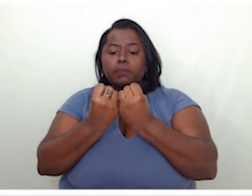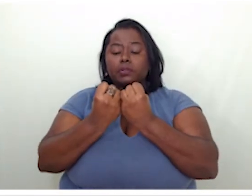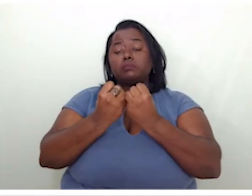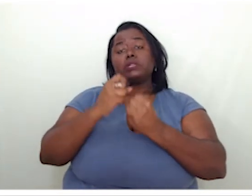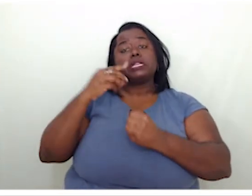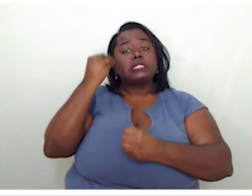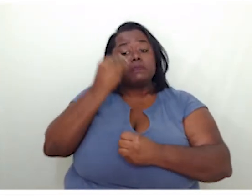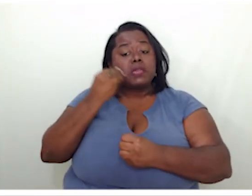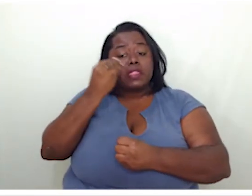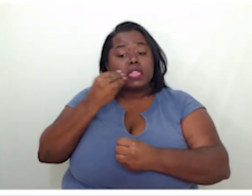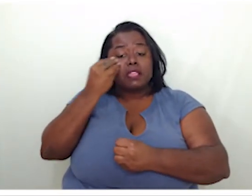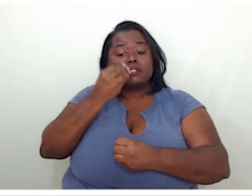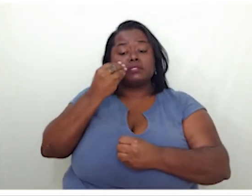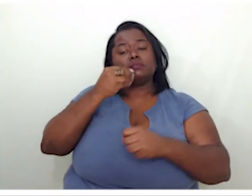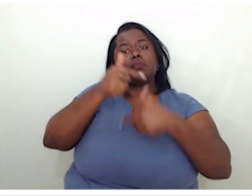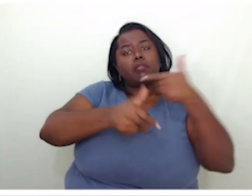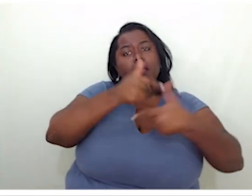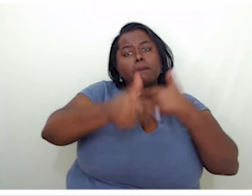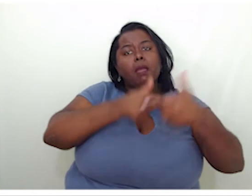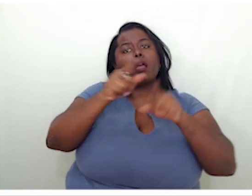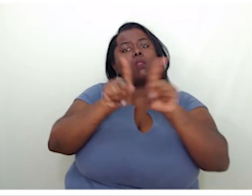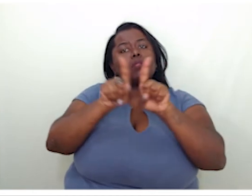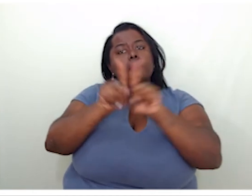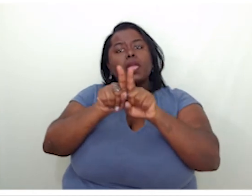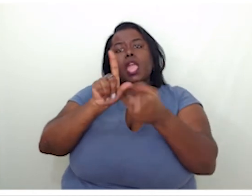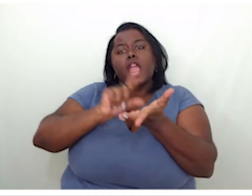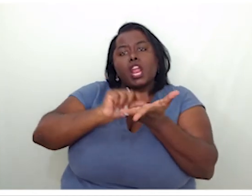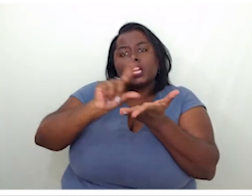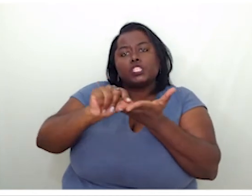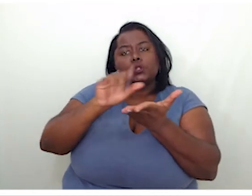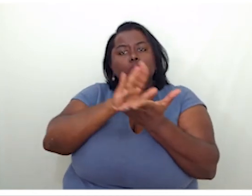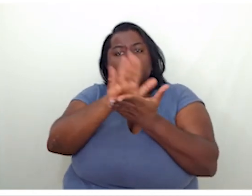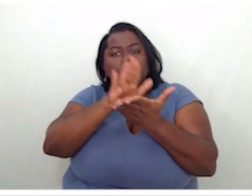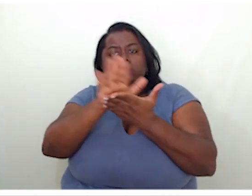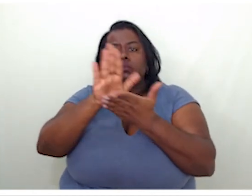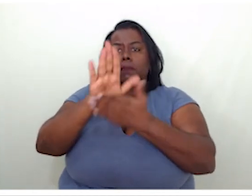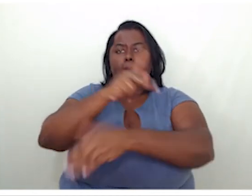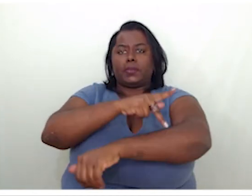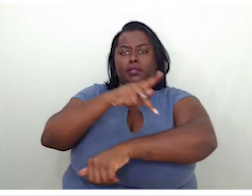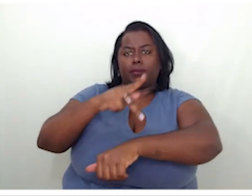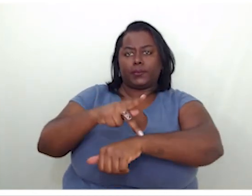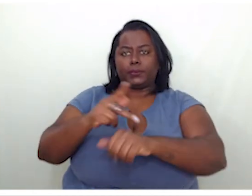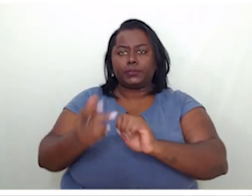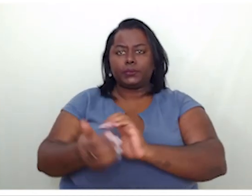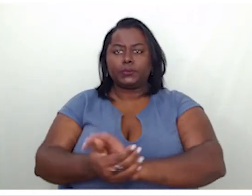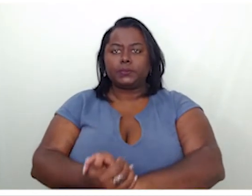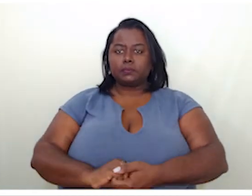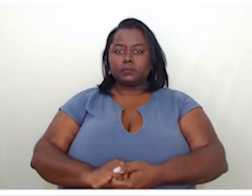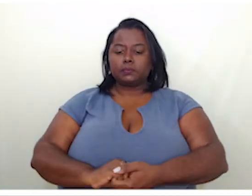Los estudiantes discutieron también sobre el aprendizaje entre pares en el nivel existencial.